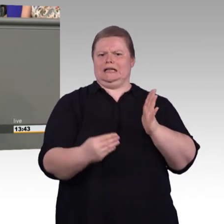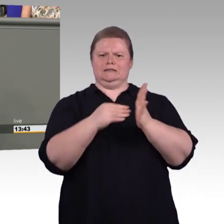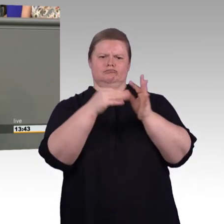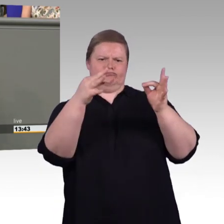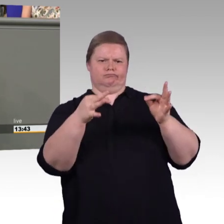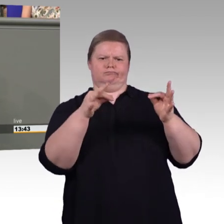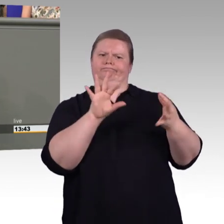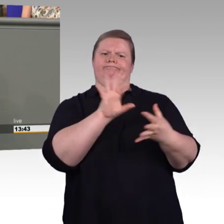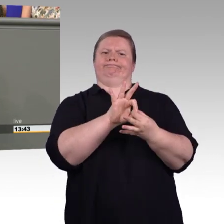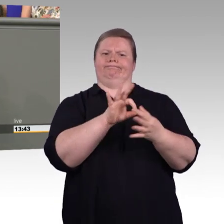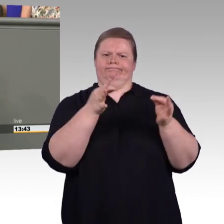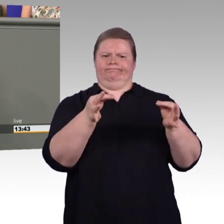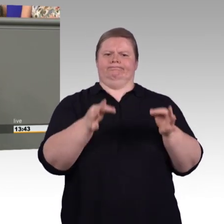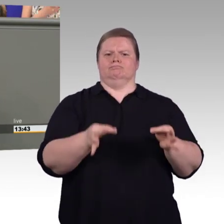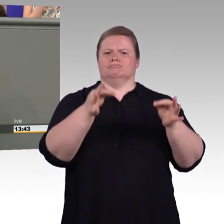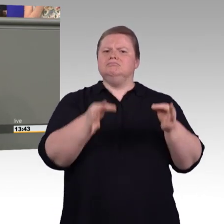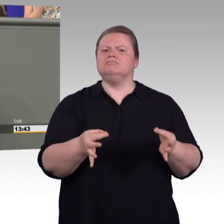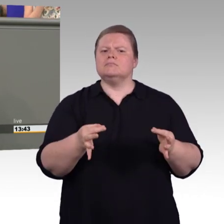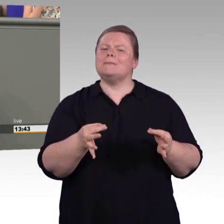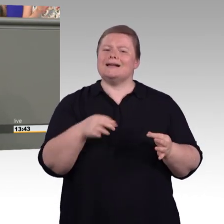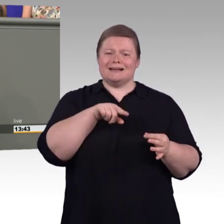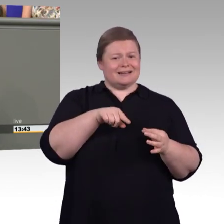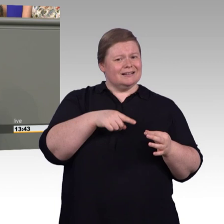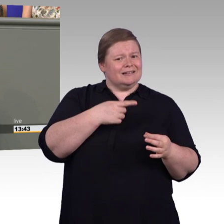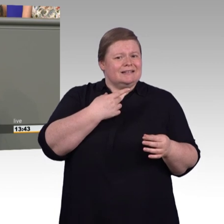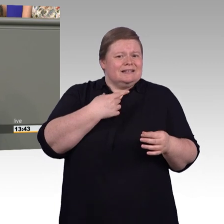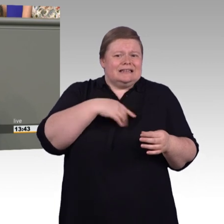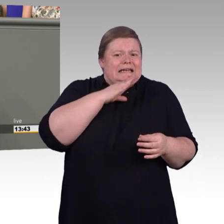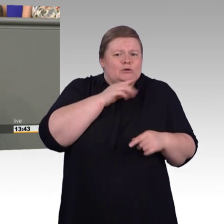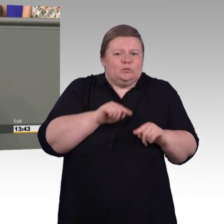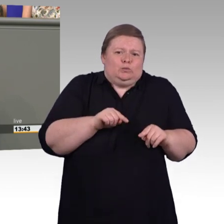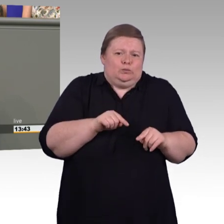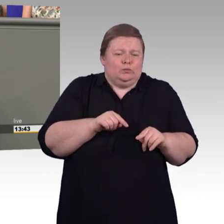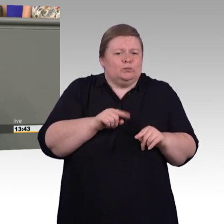und das andere nicht lassen. Es geht auch darum, dass wir uns nach wie vor sehr stark einsetzen